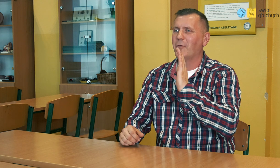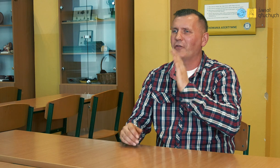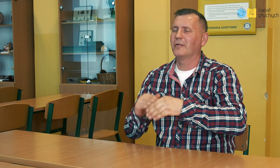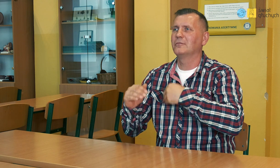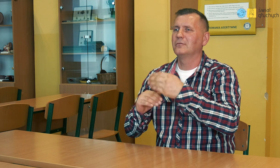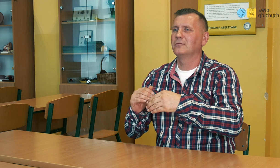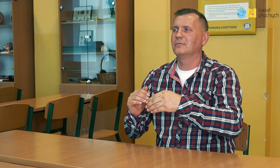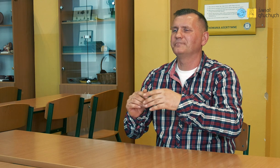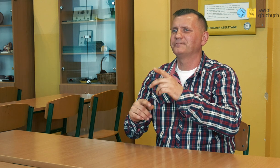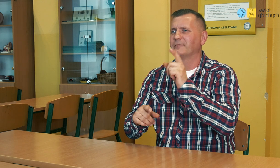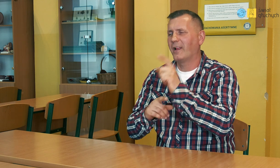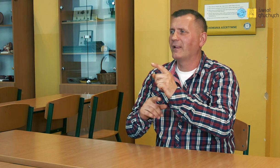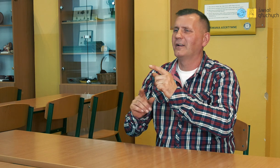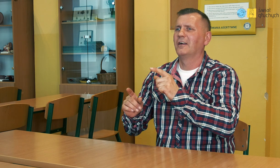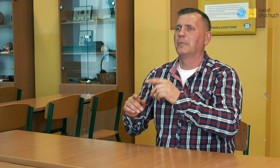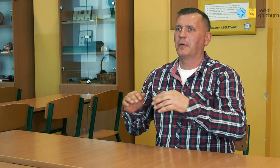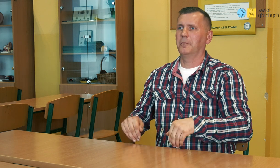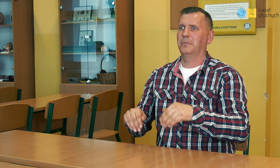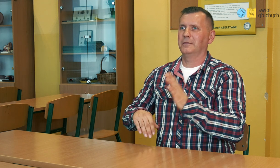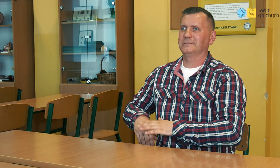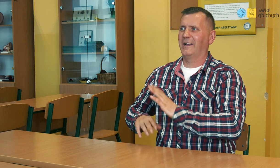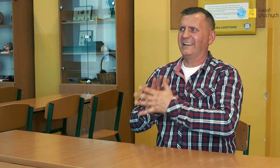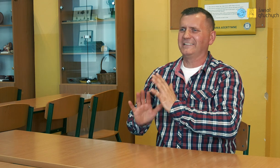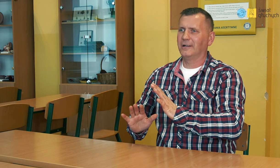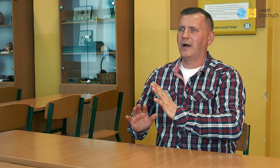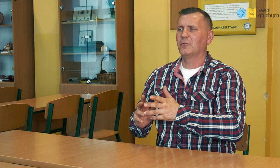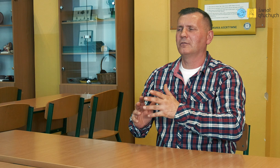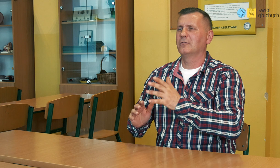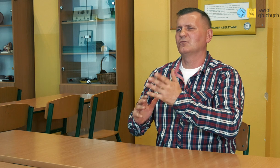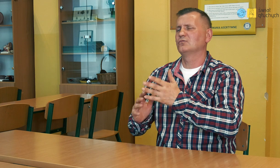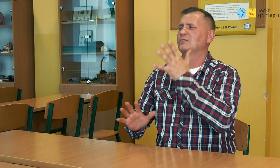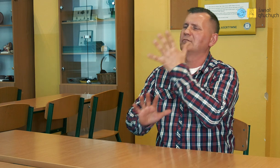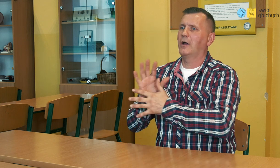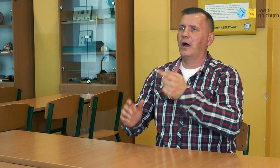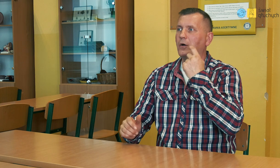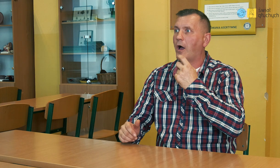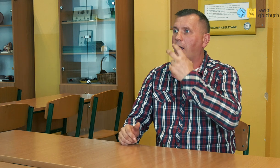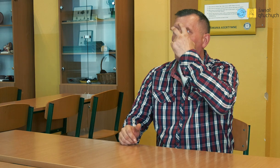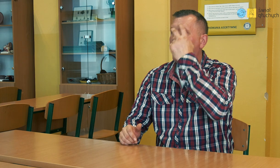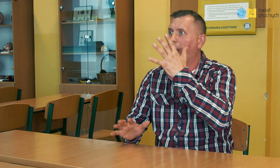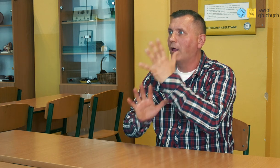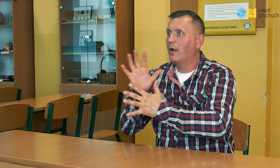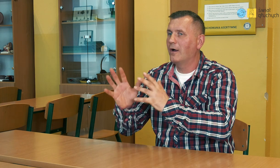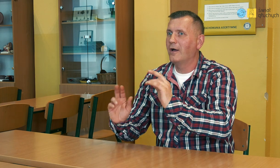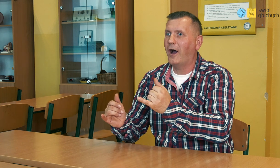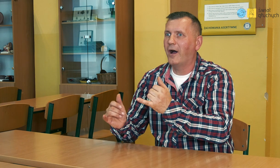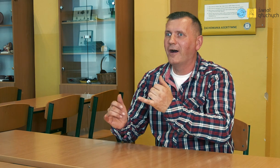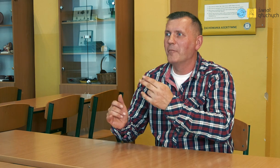Po jakimś czasie stwierdziłem, że nie będę się z tym ukrywał i zacząłem migać. Koledzy słyszący byli w szoku.